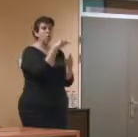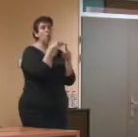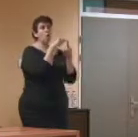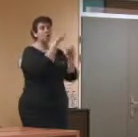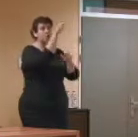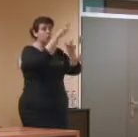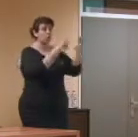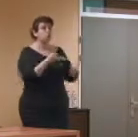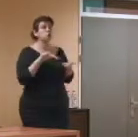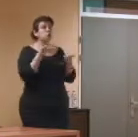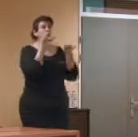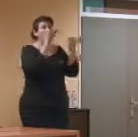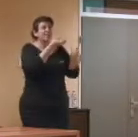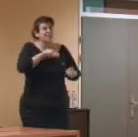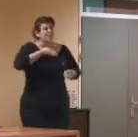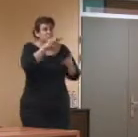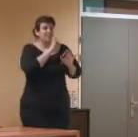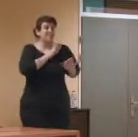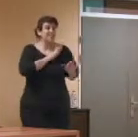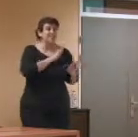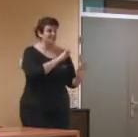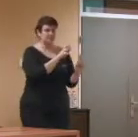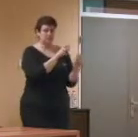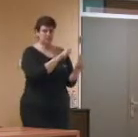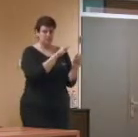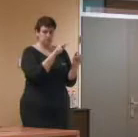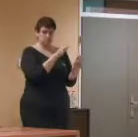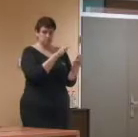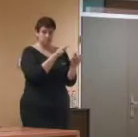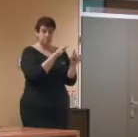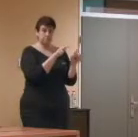concreta sobre este tipo de conductas. Después hemos lanzado